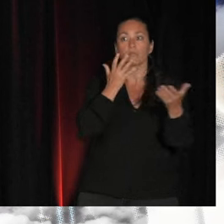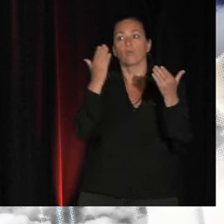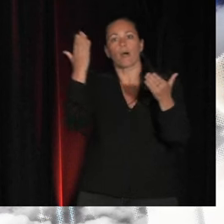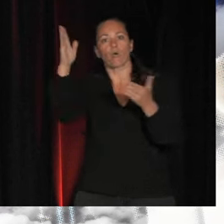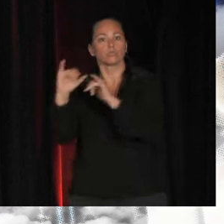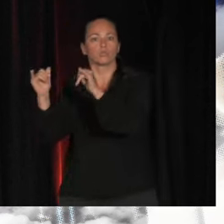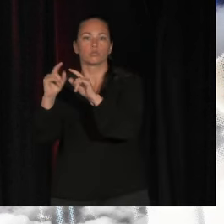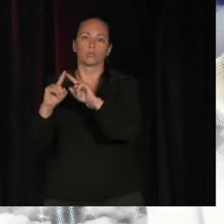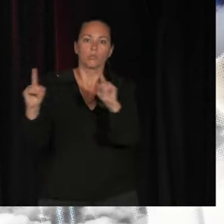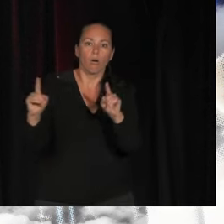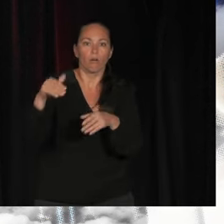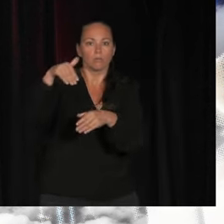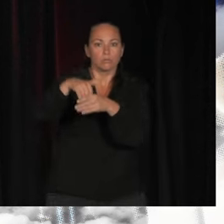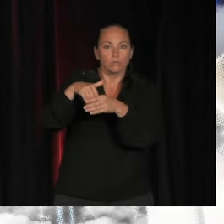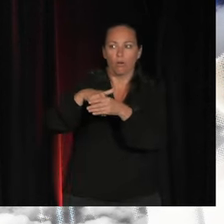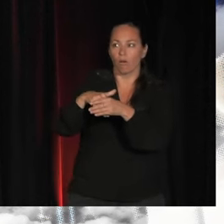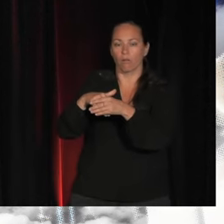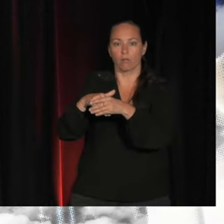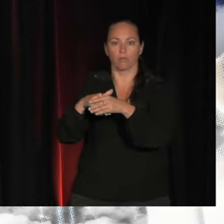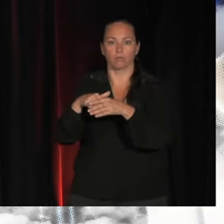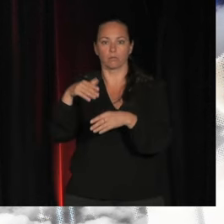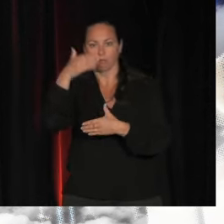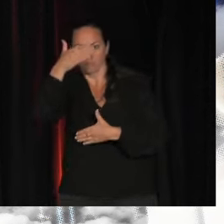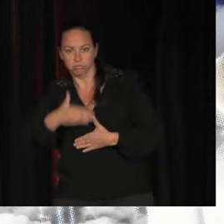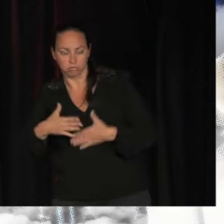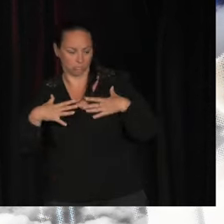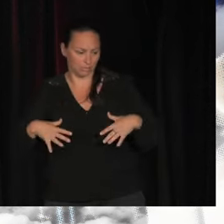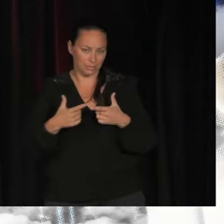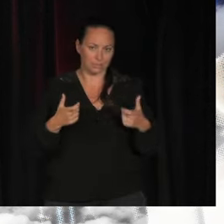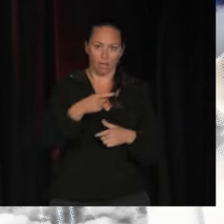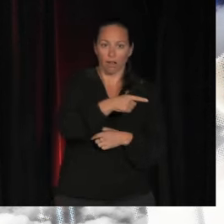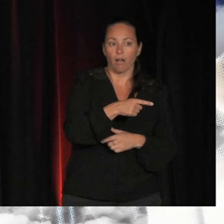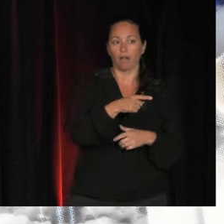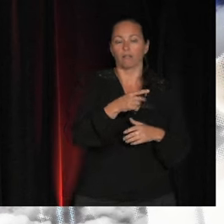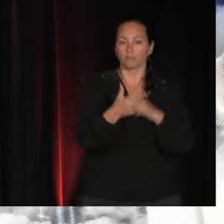Par rapport à d'autres, il n'y avait pas de gameplay dedans, c'était des skins, et déjà en 2019, ça fait trois ans que des gens en jouent.